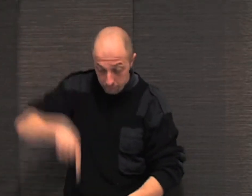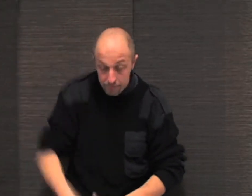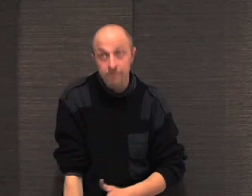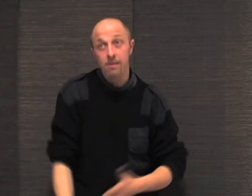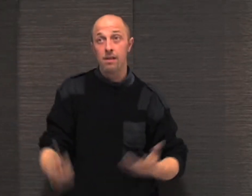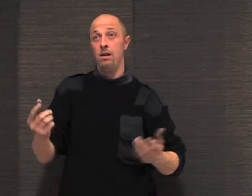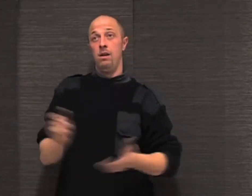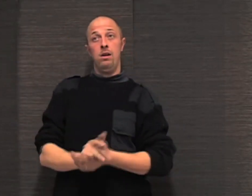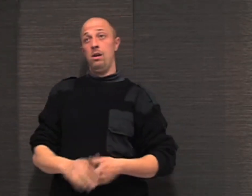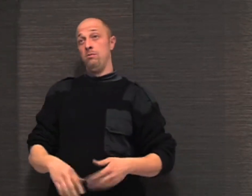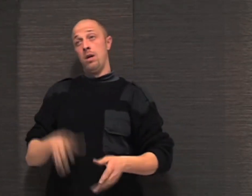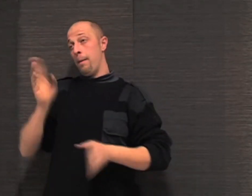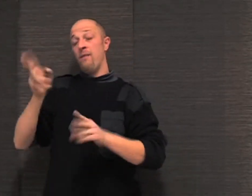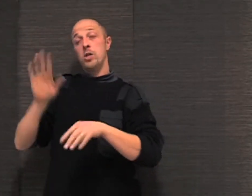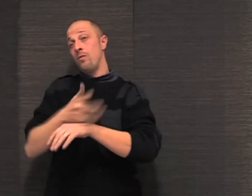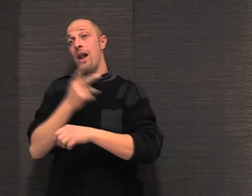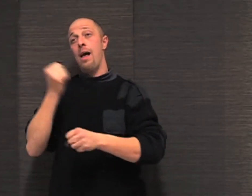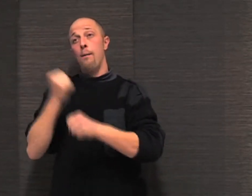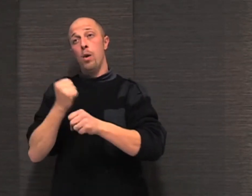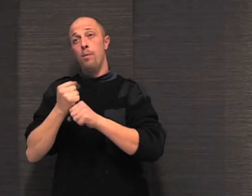Parfois, je m'occupe aussi de la pompe à chaleur.